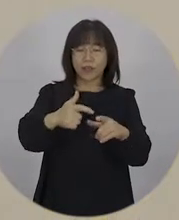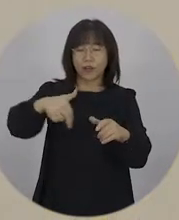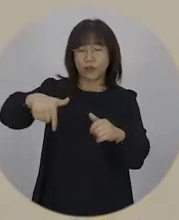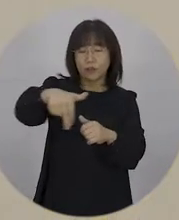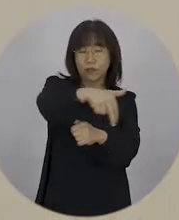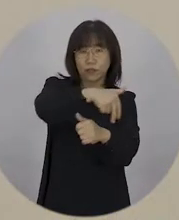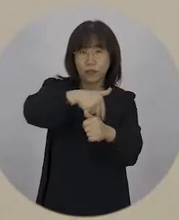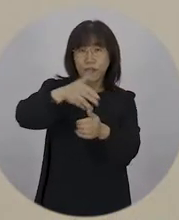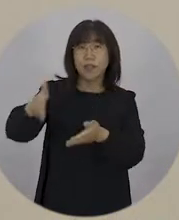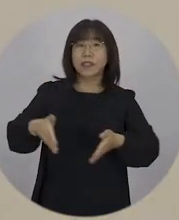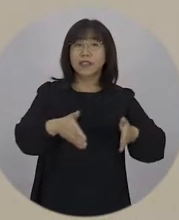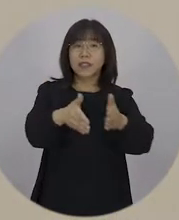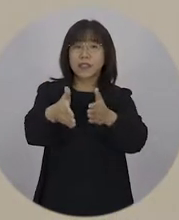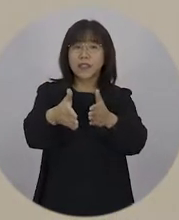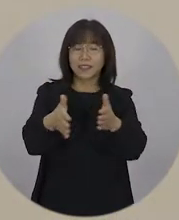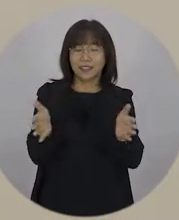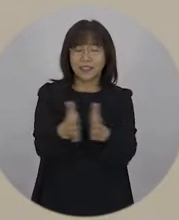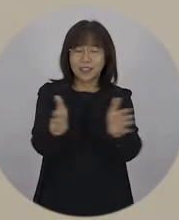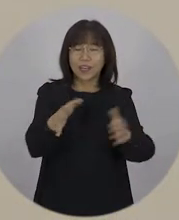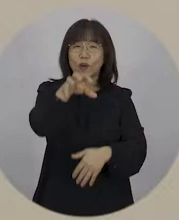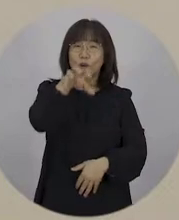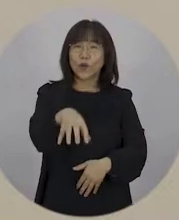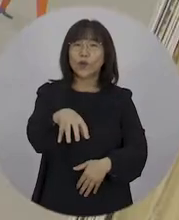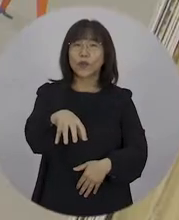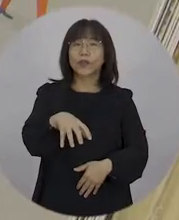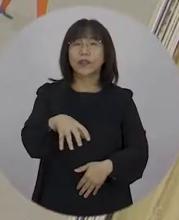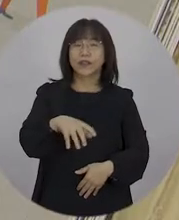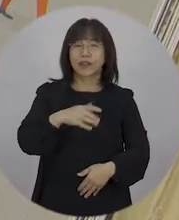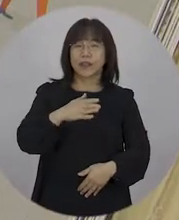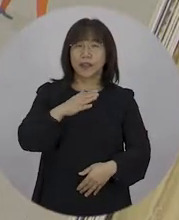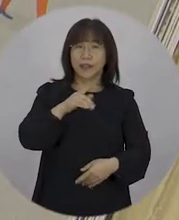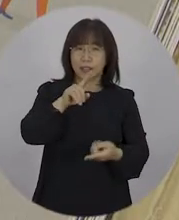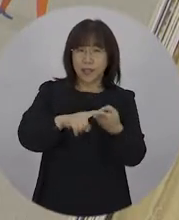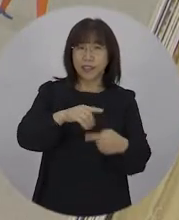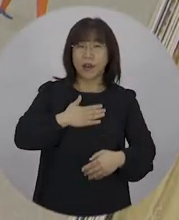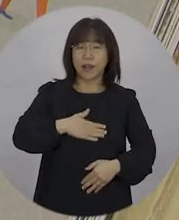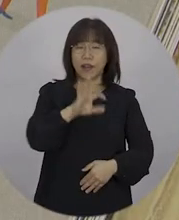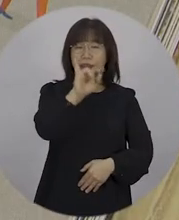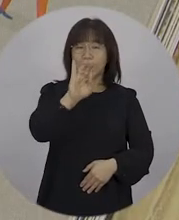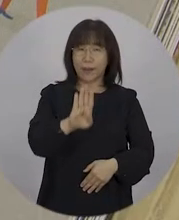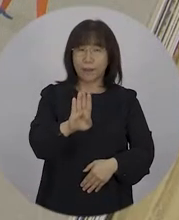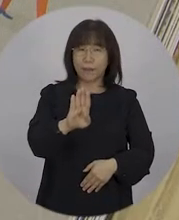dihias dengan kode QR yang menghubungkan peta online agar Anda bisa mengetahui titik awal setiap kursus